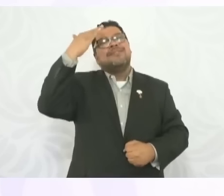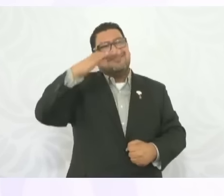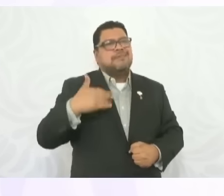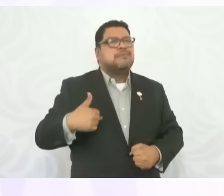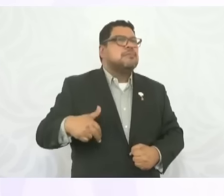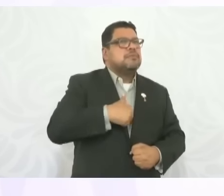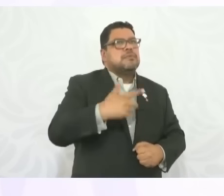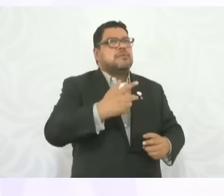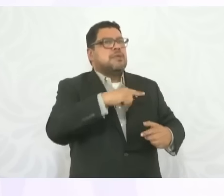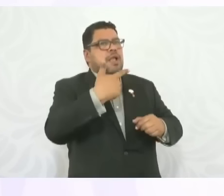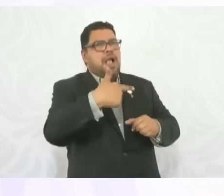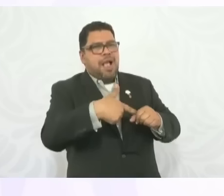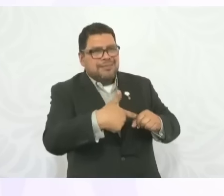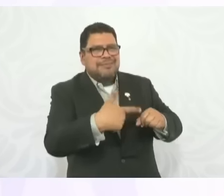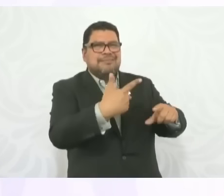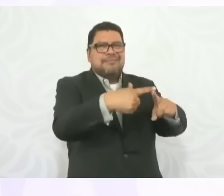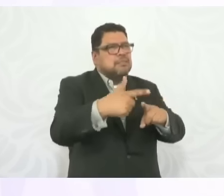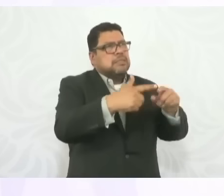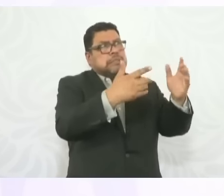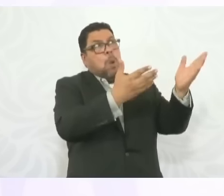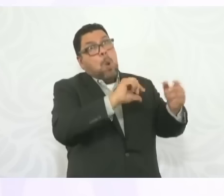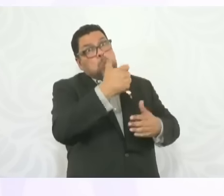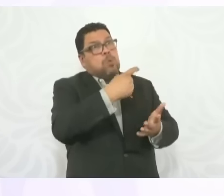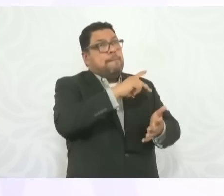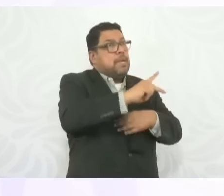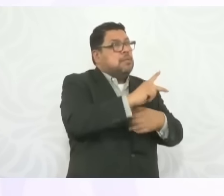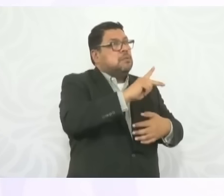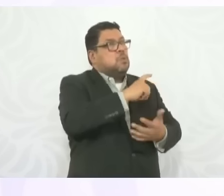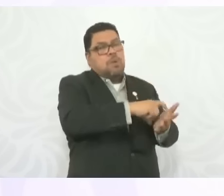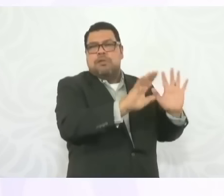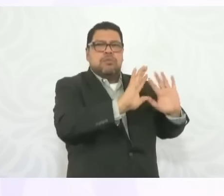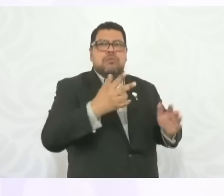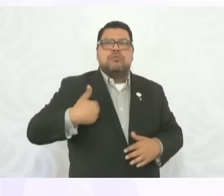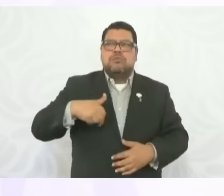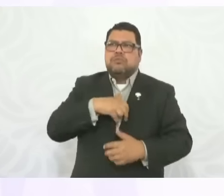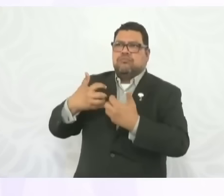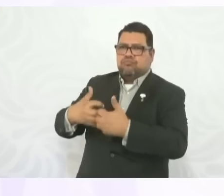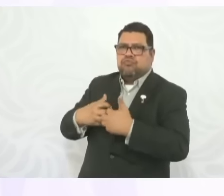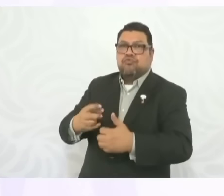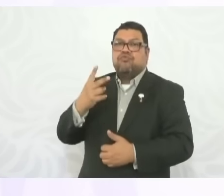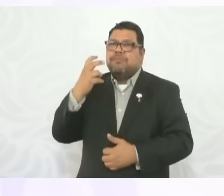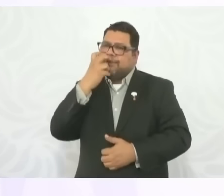importación de gasolinas gracias a la construcción de la refinería Dos Bocas, la adquisición de la